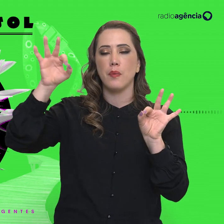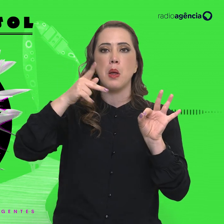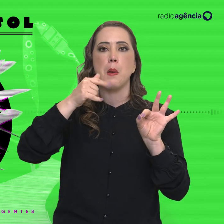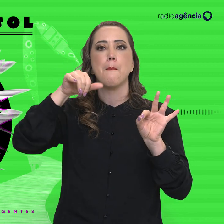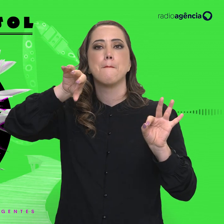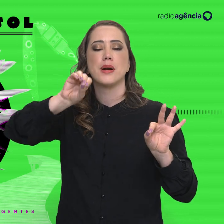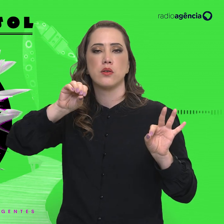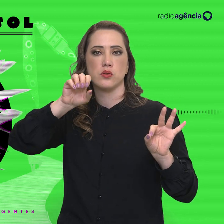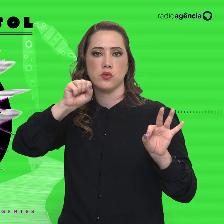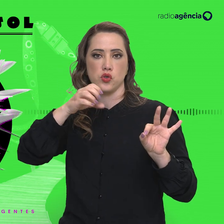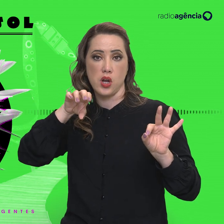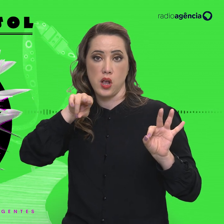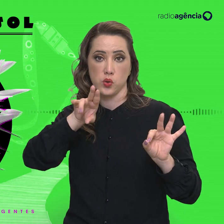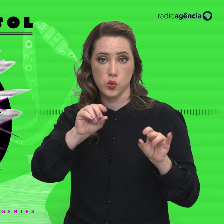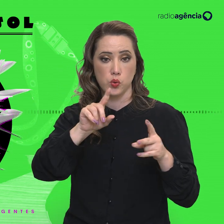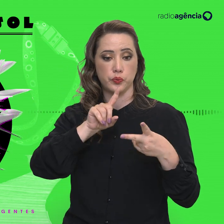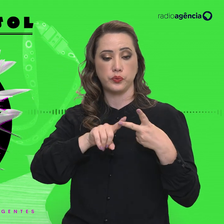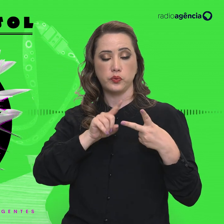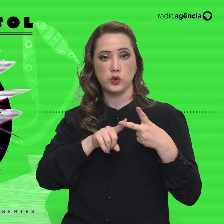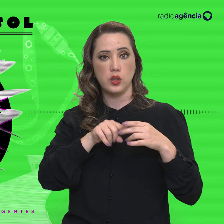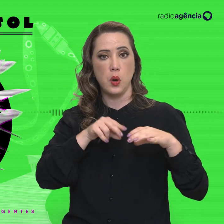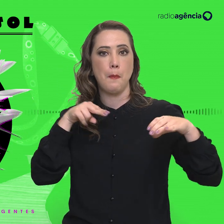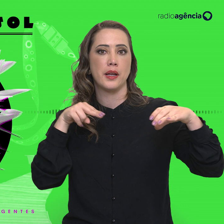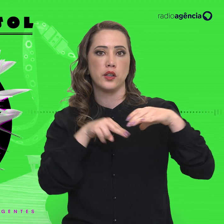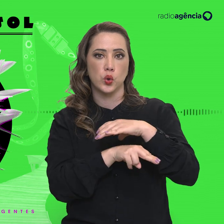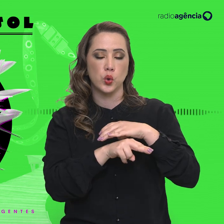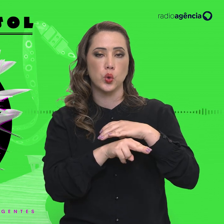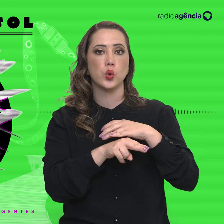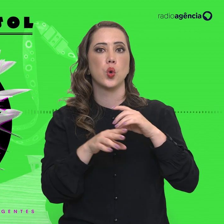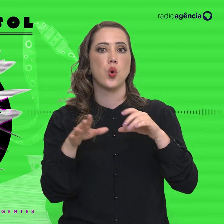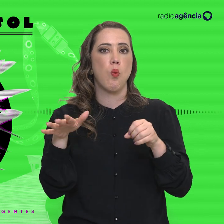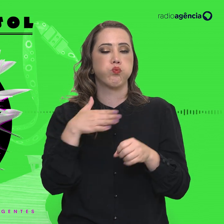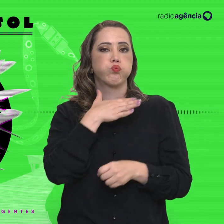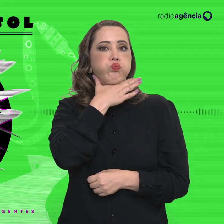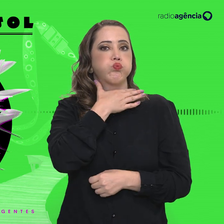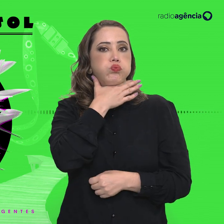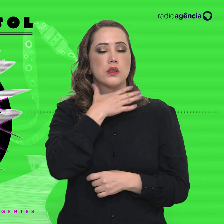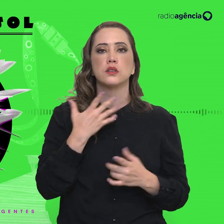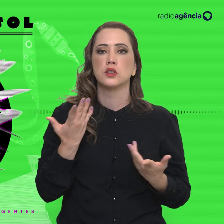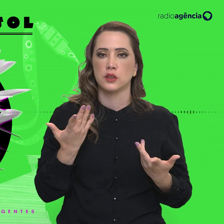no metrô lotado do Rio de Janeiro. Normalmente eu voltava pra casa em pé. [flashback - (re)rebobinar] 🎶.